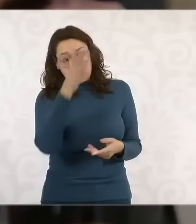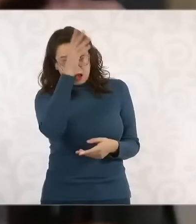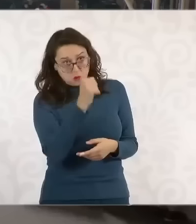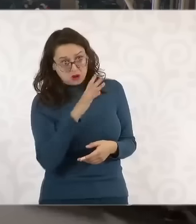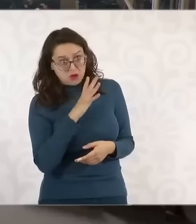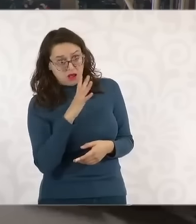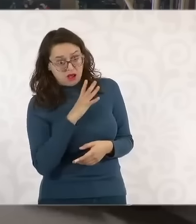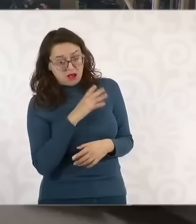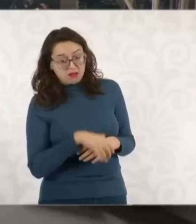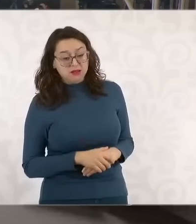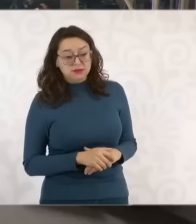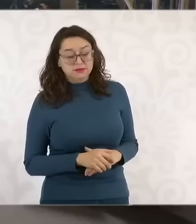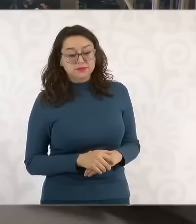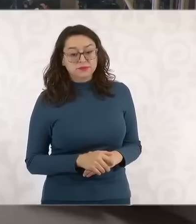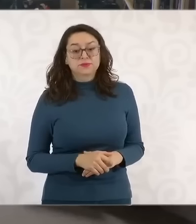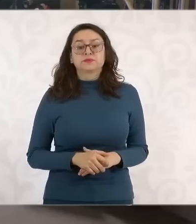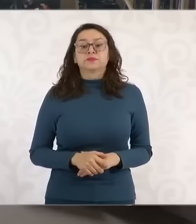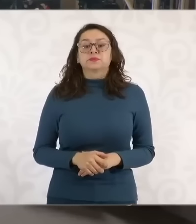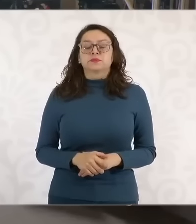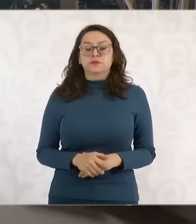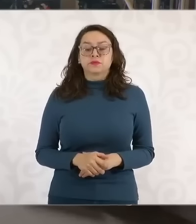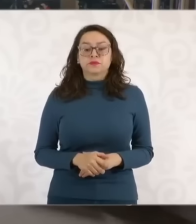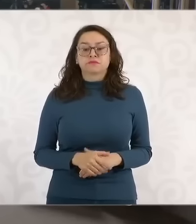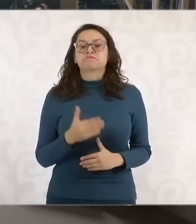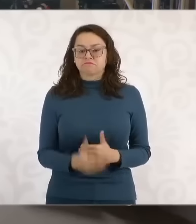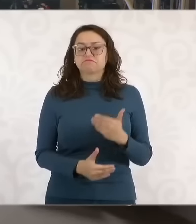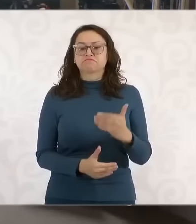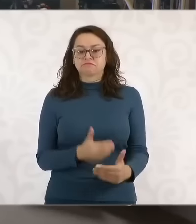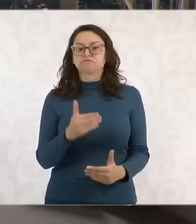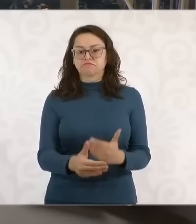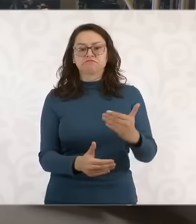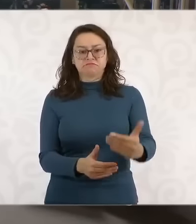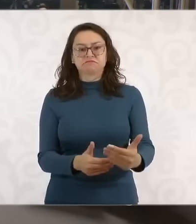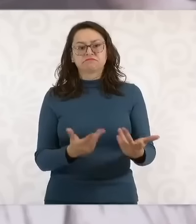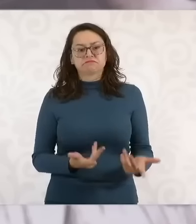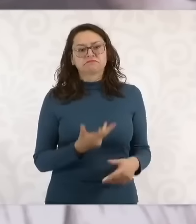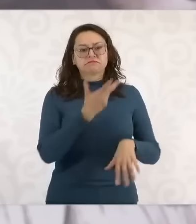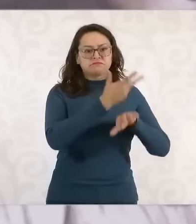hemos ido avanzando, como ustedes saben, eh estamos en ambos países por entregar el reporte